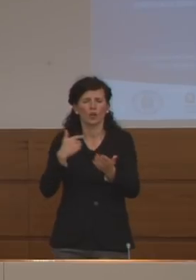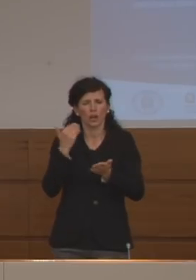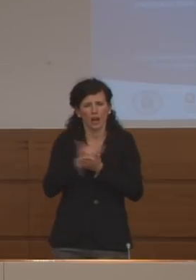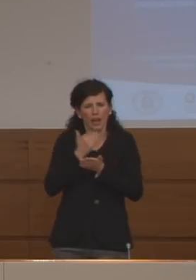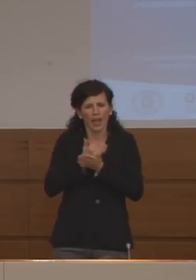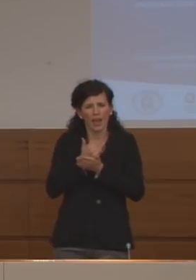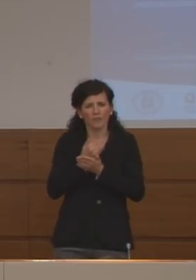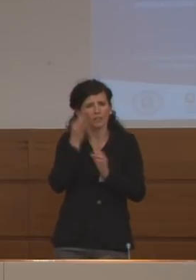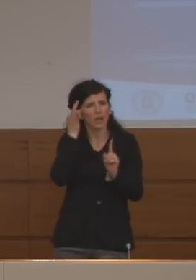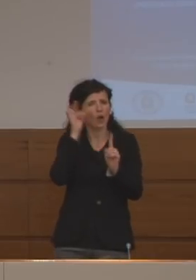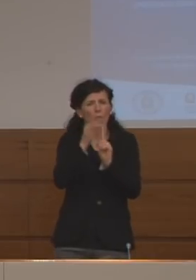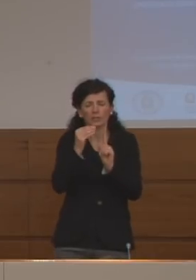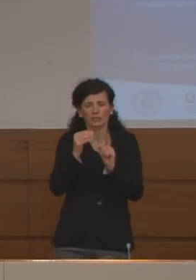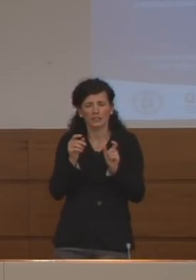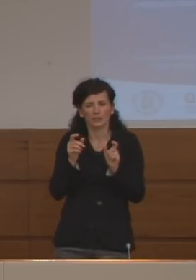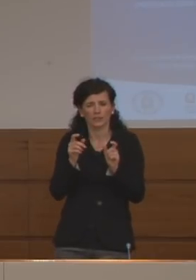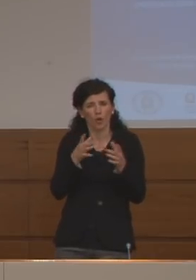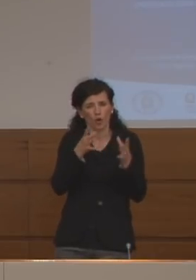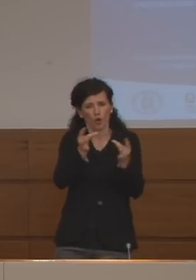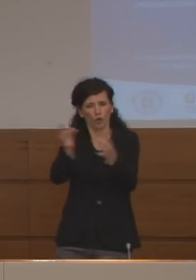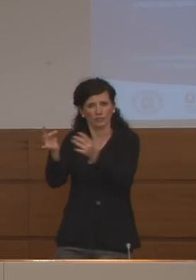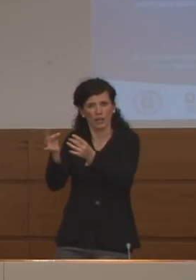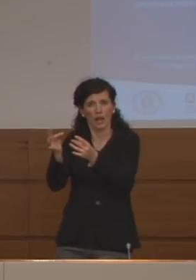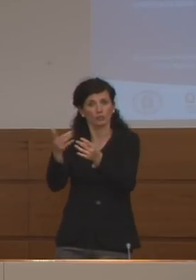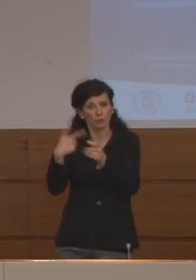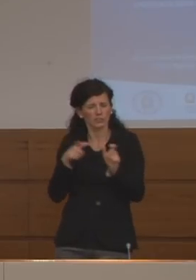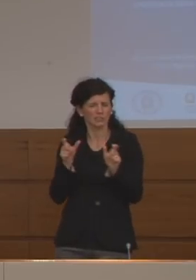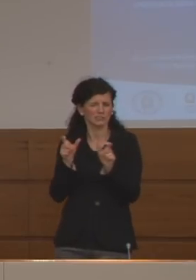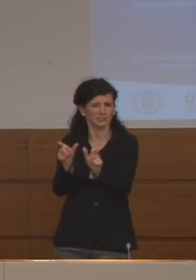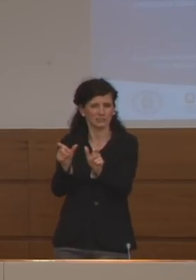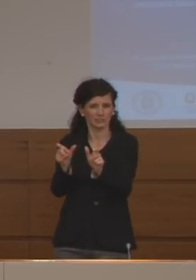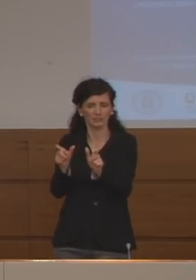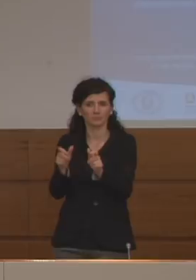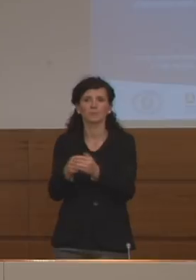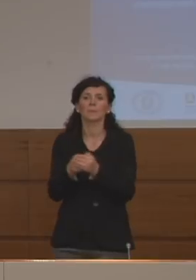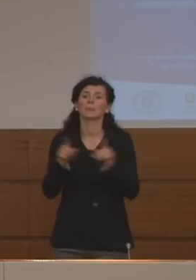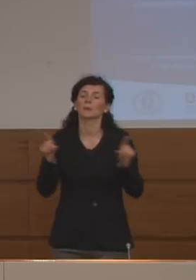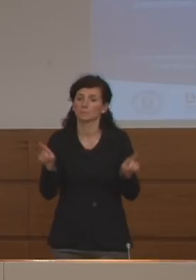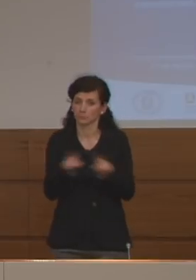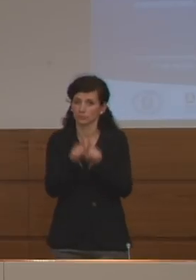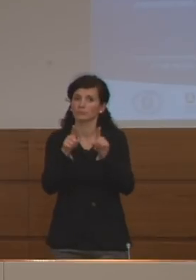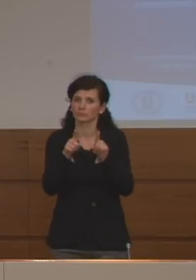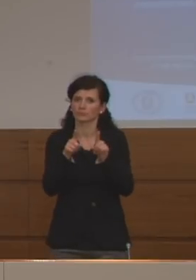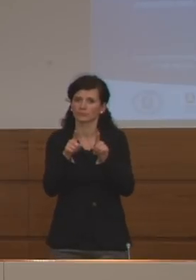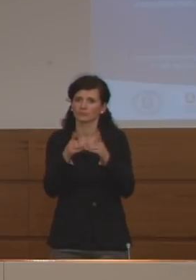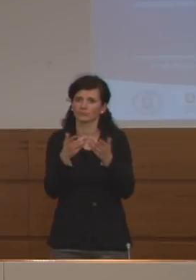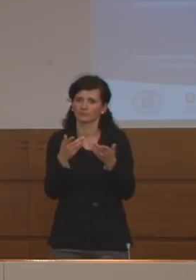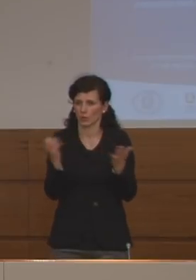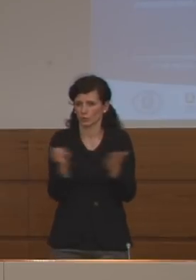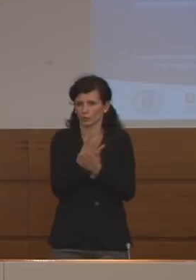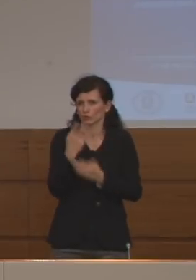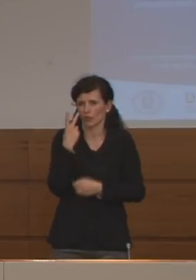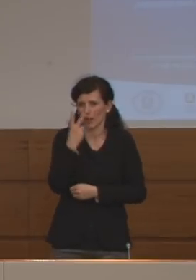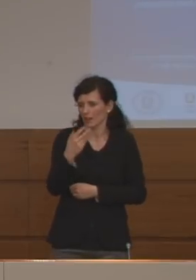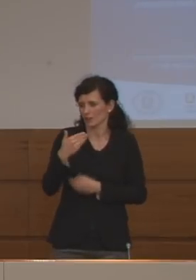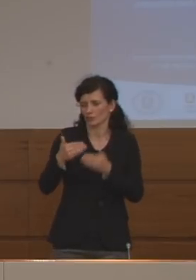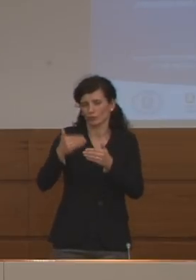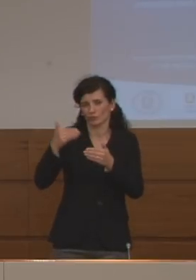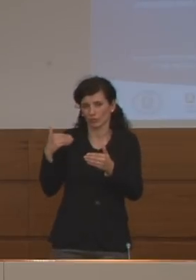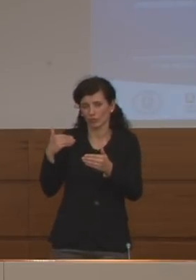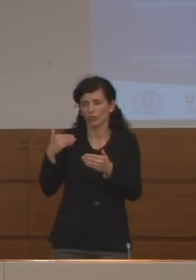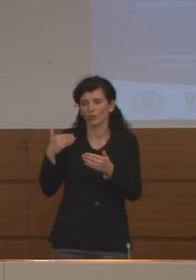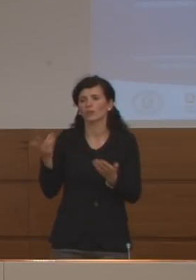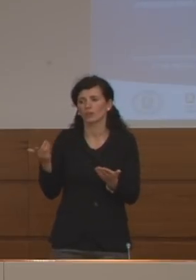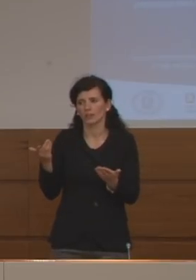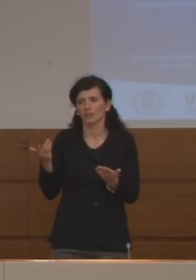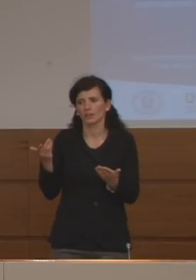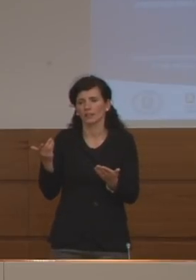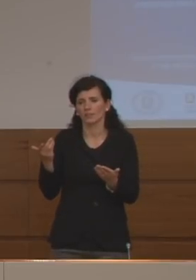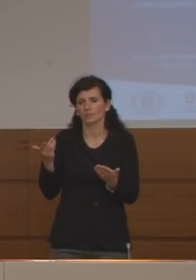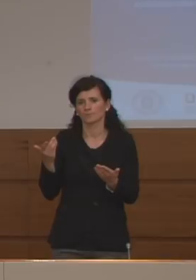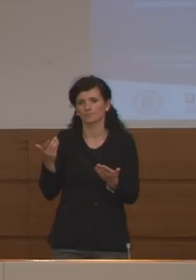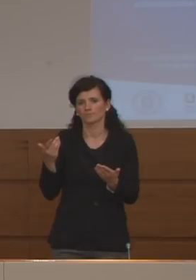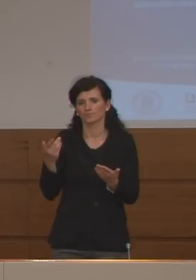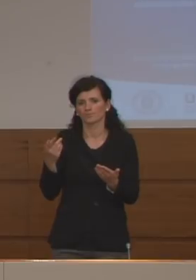Quindi provo a rammentarne qualcuna che evidentemente dovrà trovare continuità e